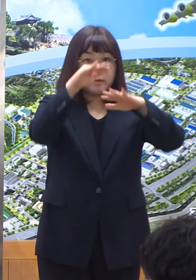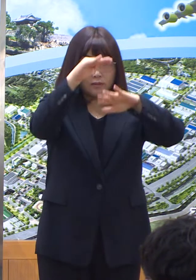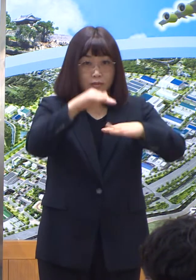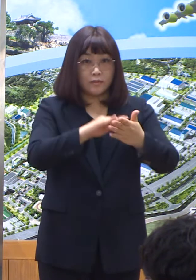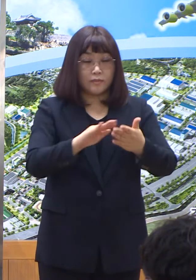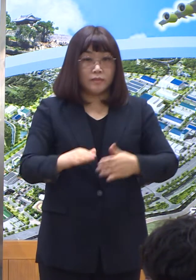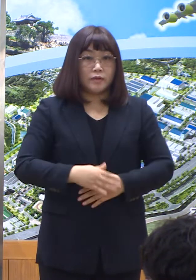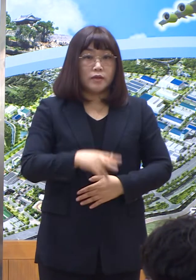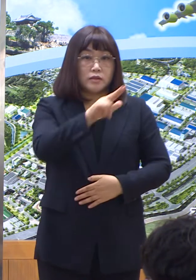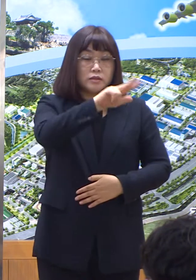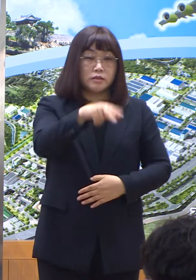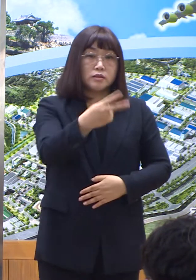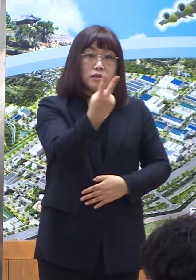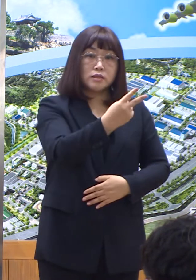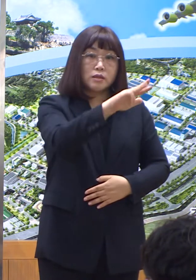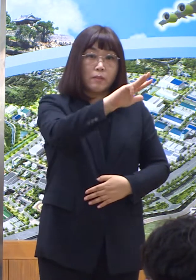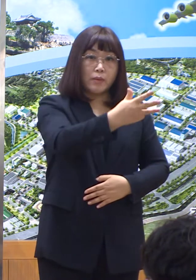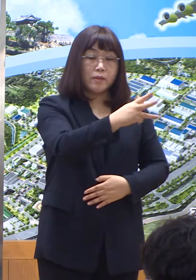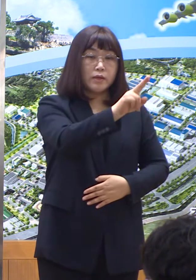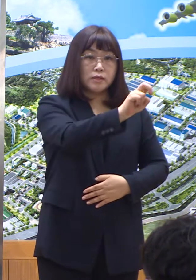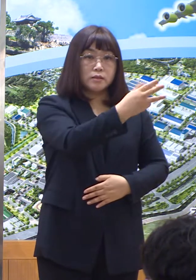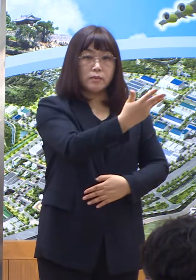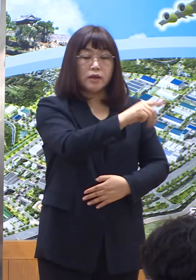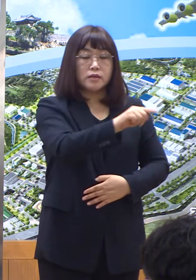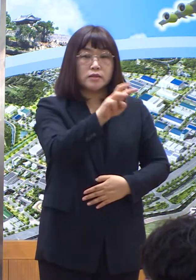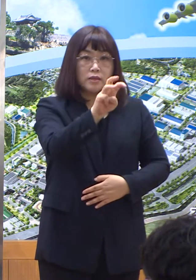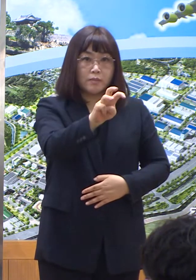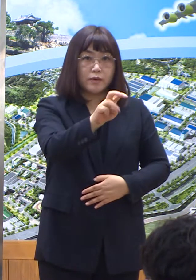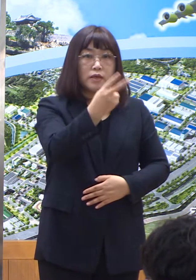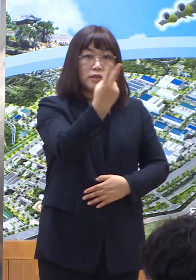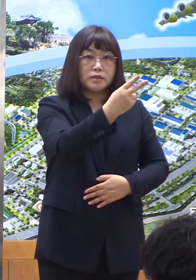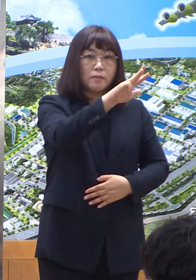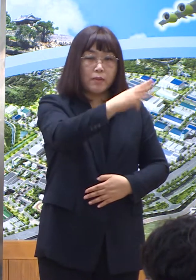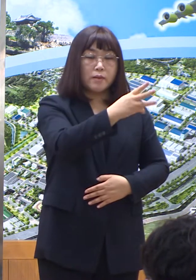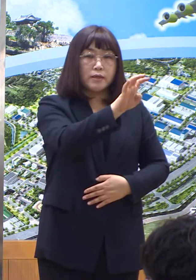진주 2008 이크 3 8에서 3심 민 1841